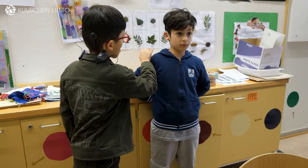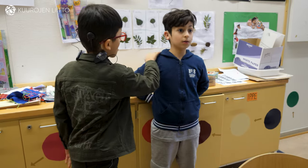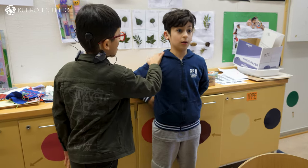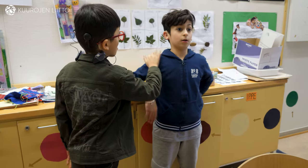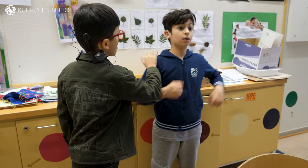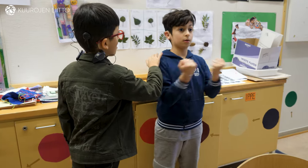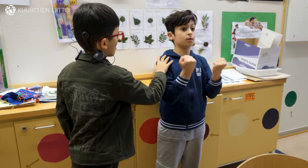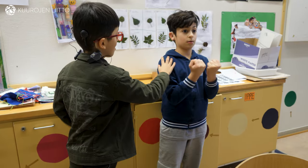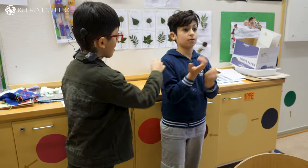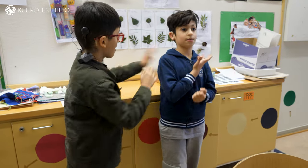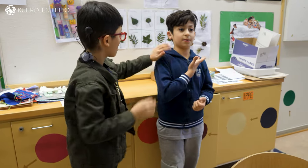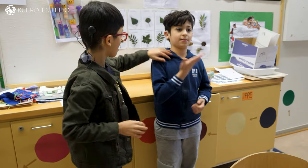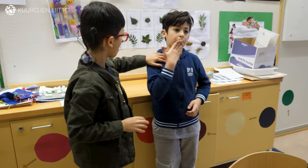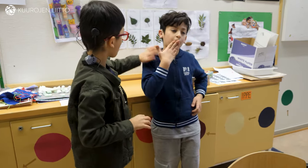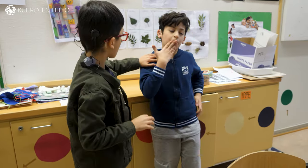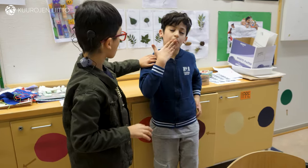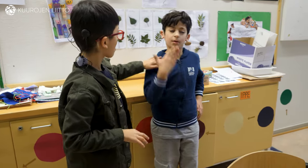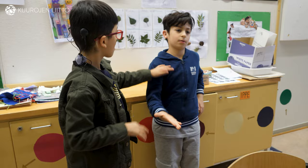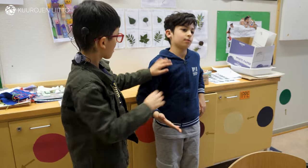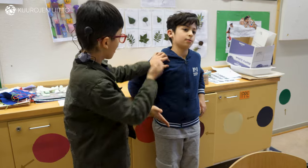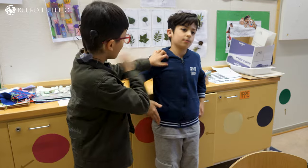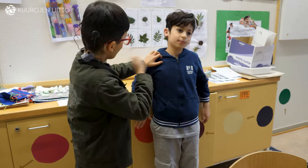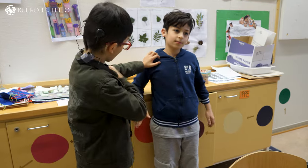Joo, kavereita on paljon! Se on tosi hyvä juttu.